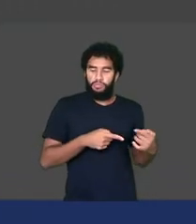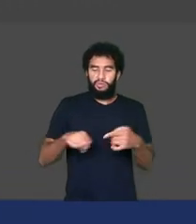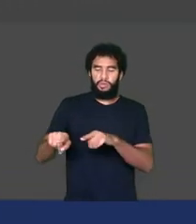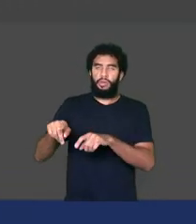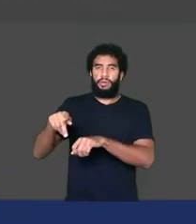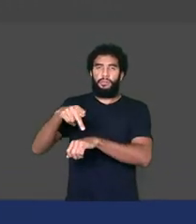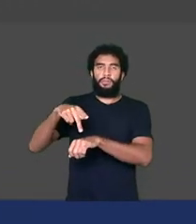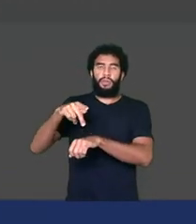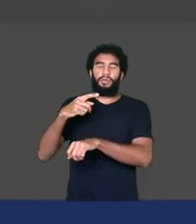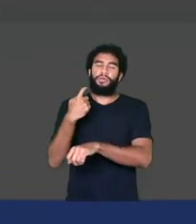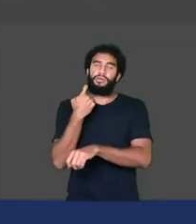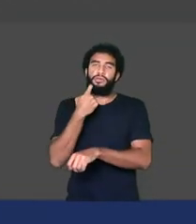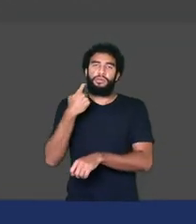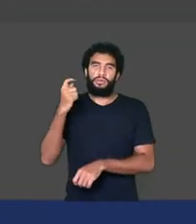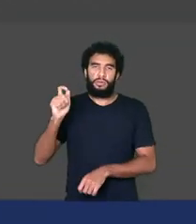PUTIN OUSE AGORA FAZER ESSA INVESTIDA CONTRA A UCRÂNIA.